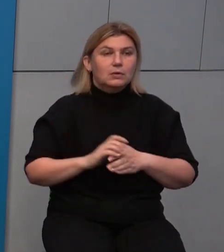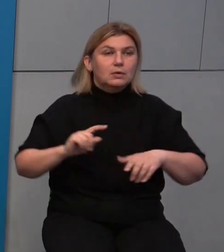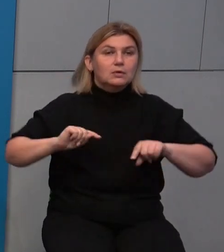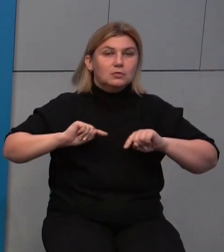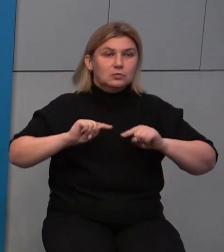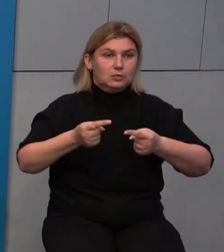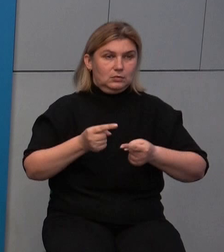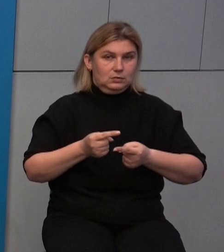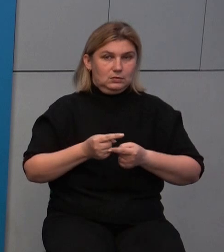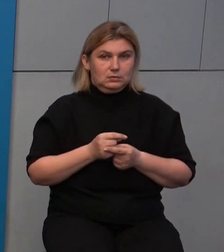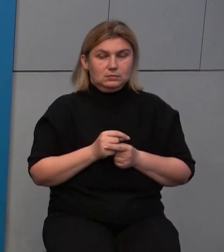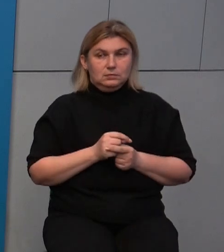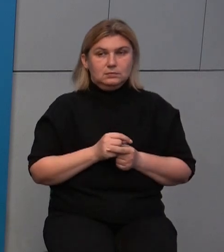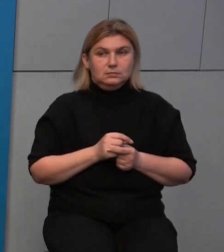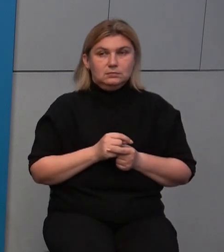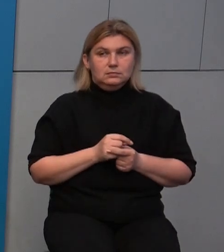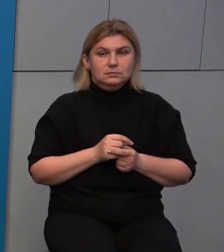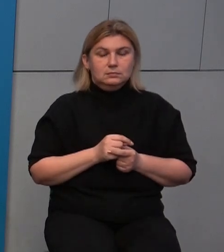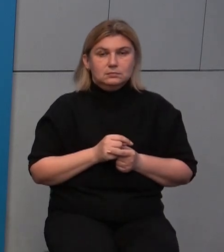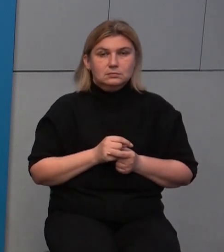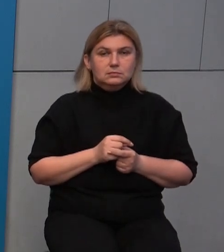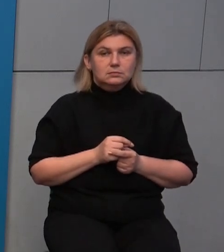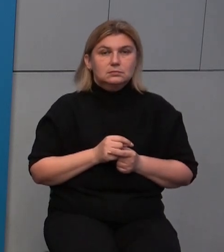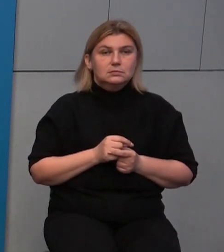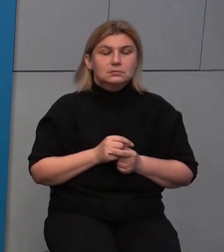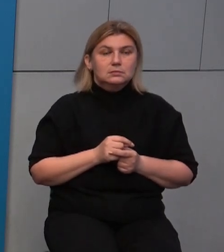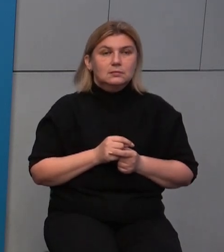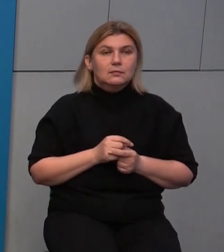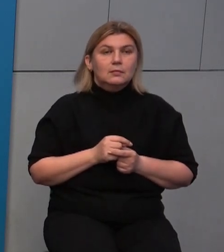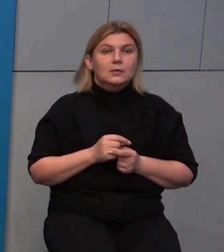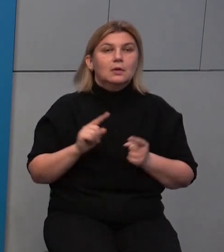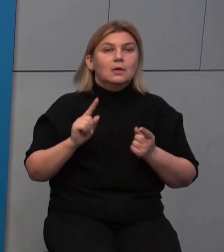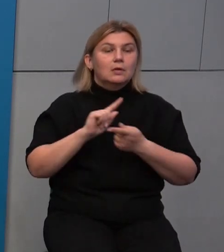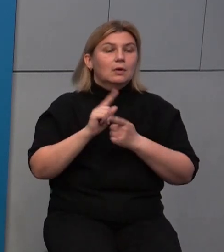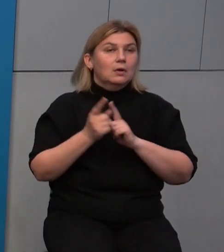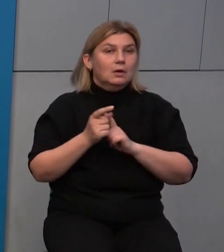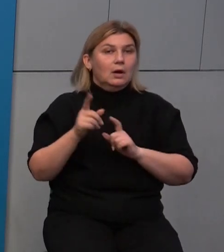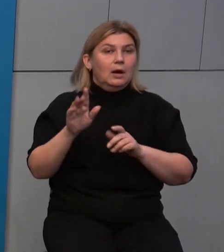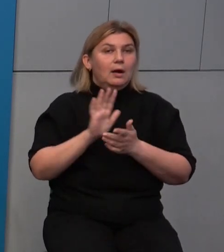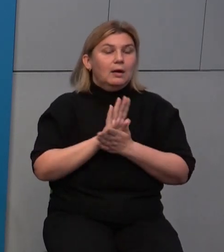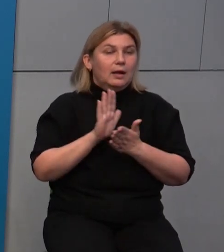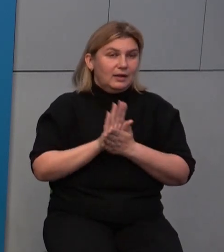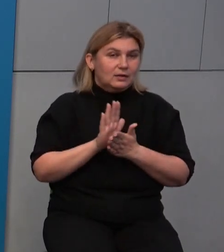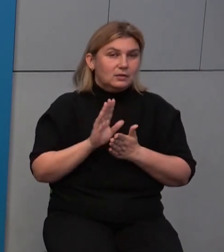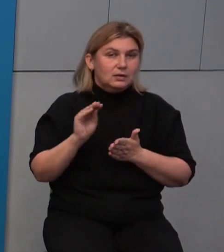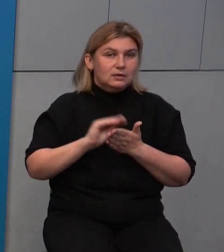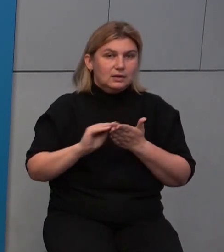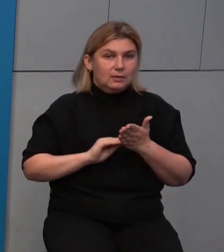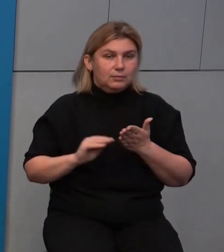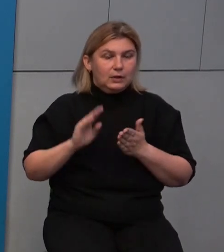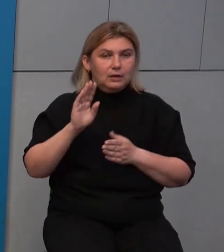mu tam spotkanie z jednym z redaktorów, który mu powiedział napisz taką science fiction.